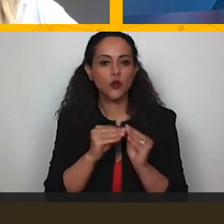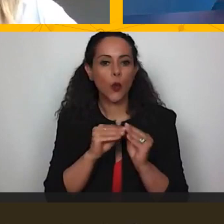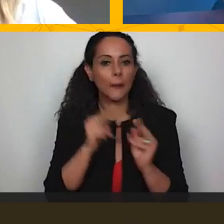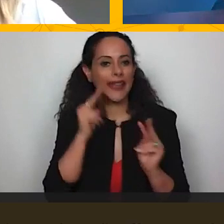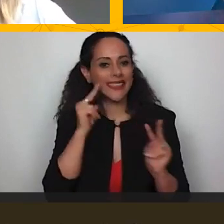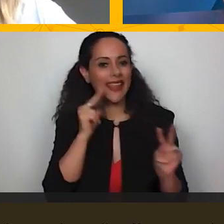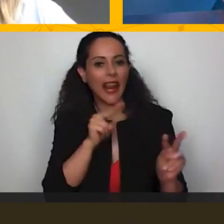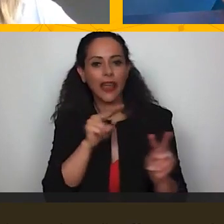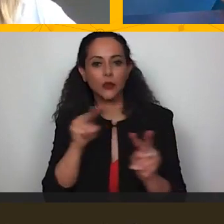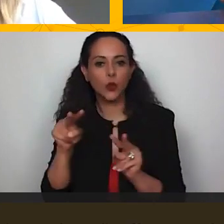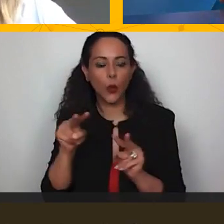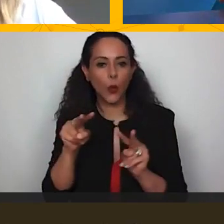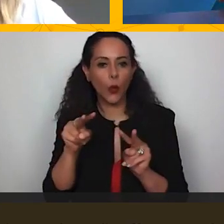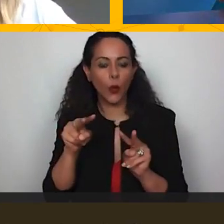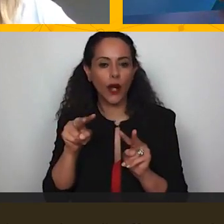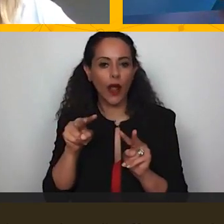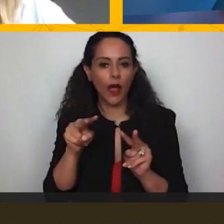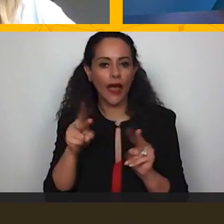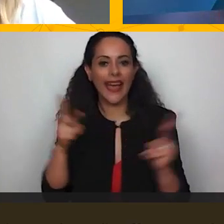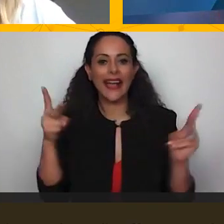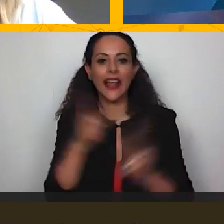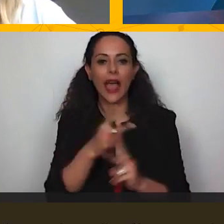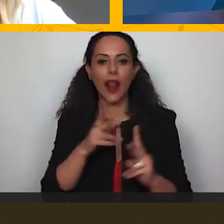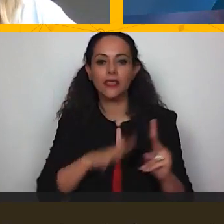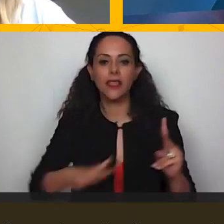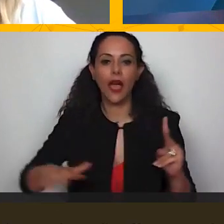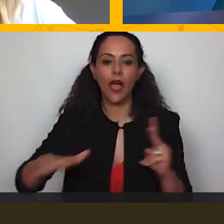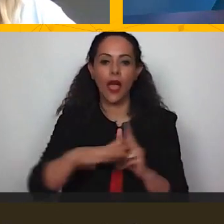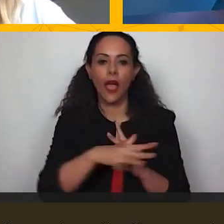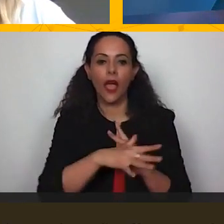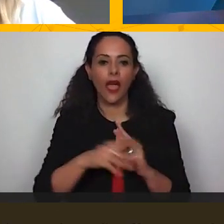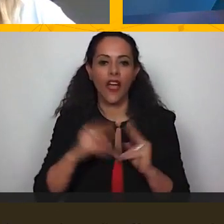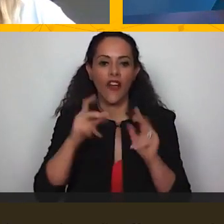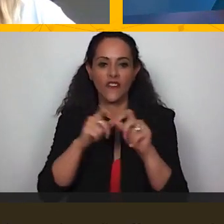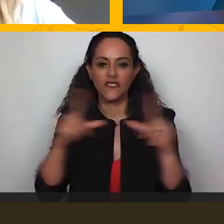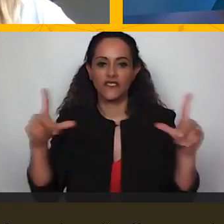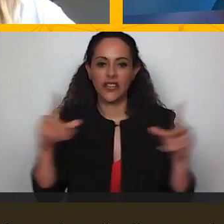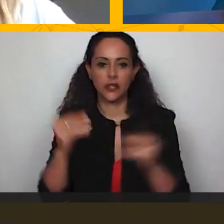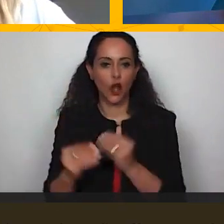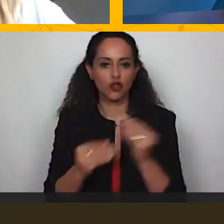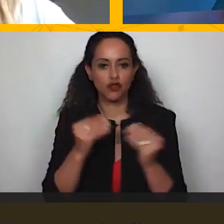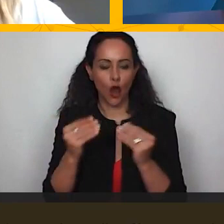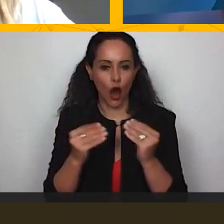di lettura di quella che è la realtà del videogioco e di